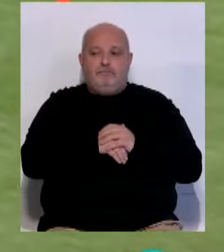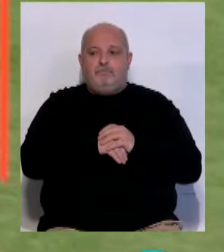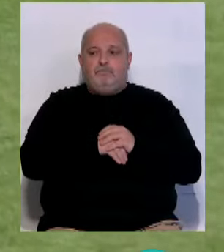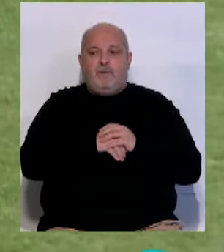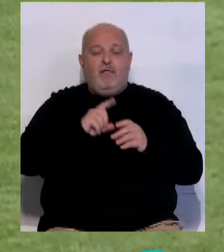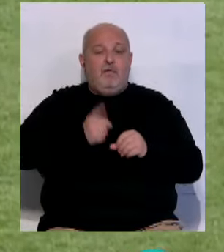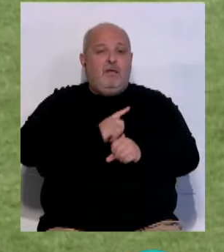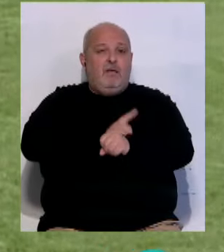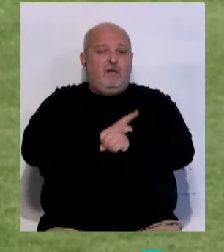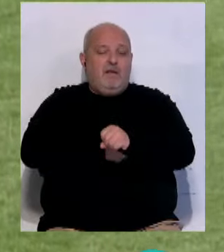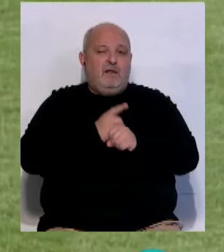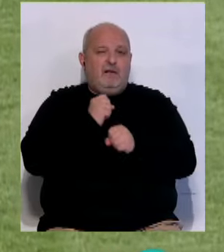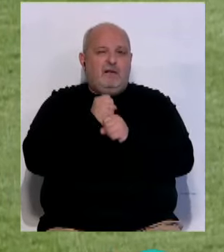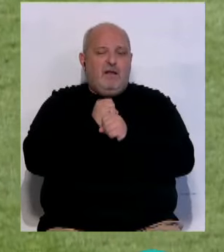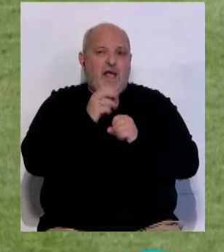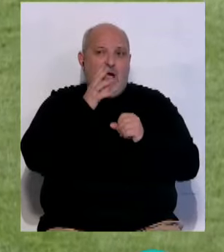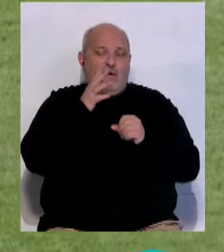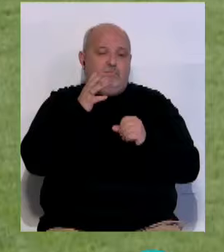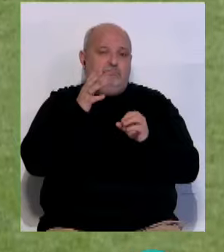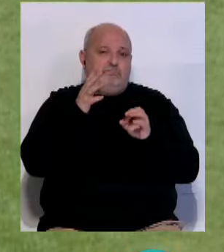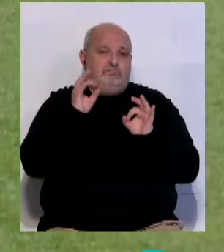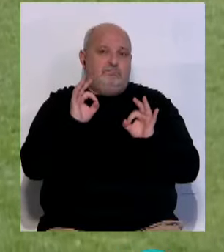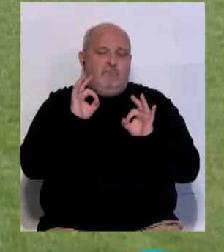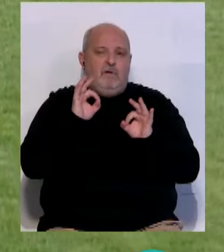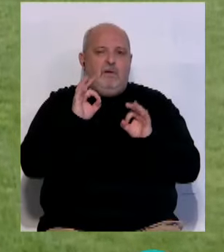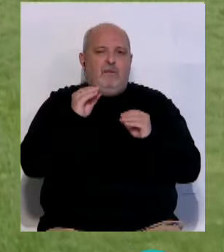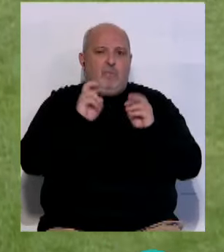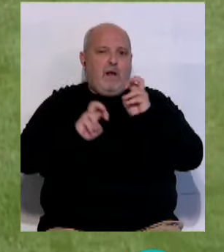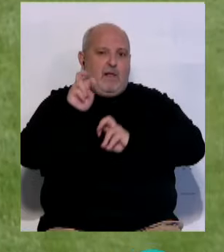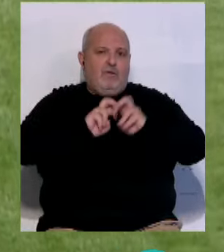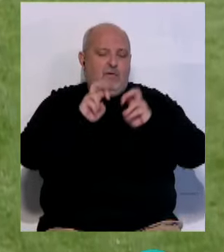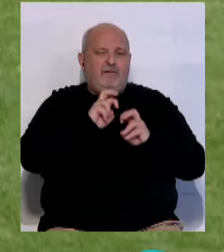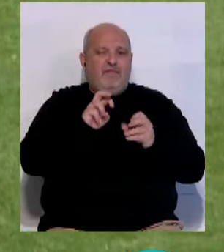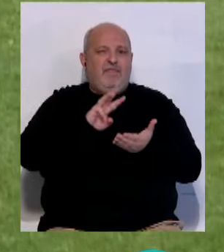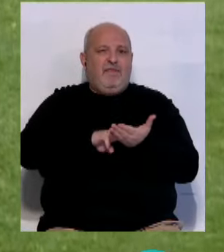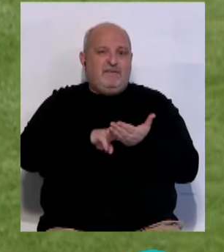deportiva estaría trabajando especial realmente para reforzar el eje central de la defensa pero